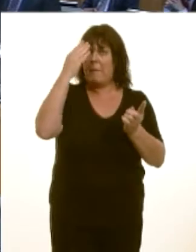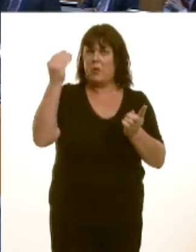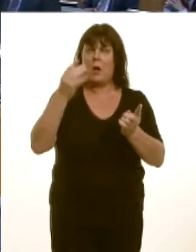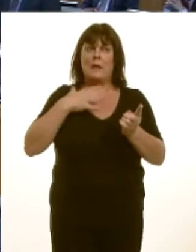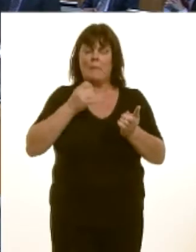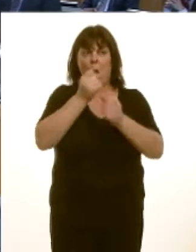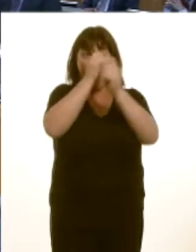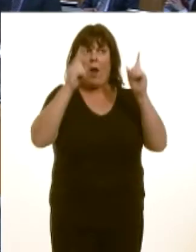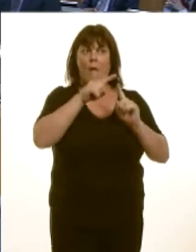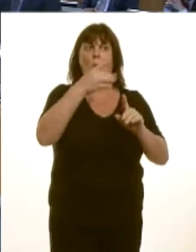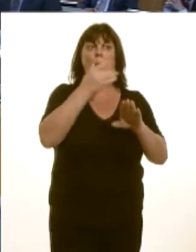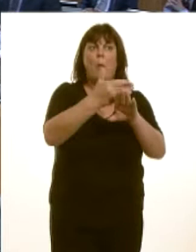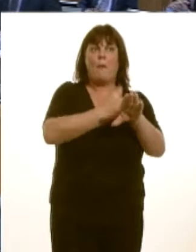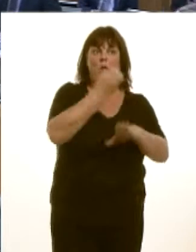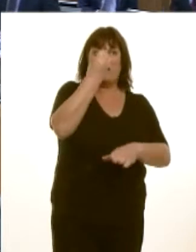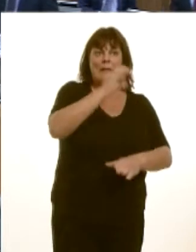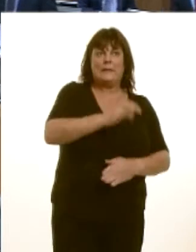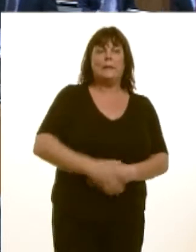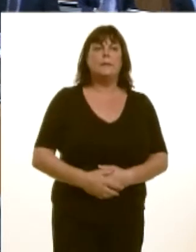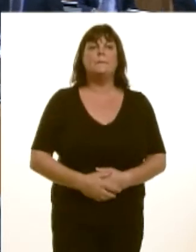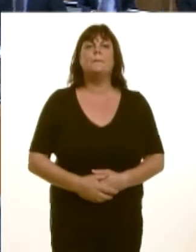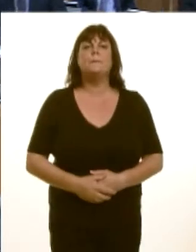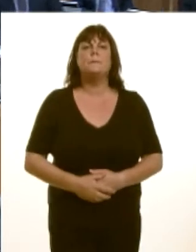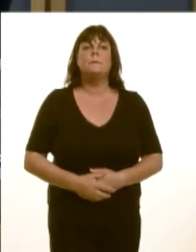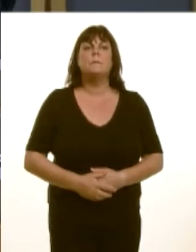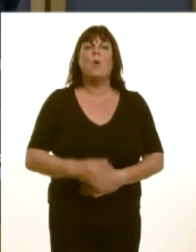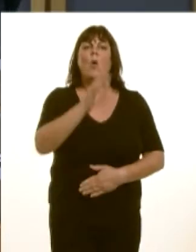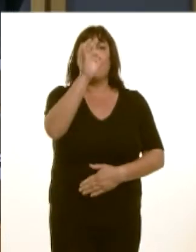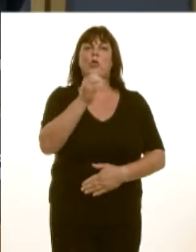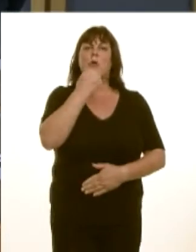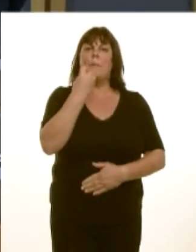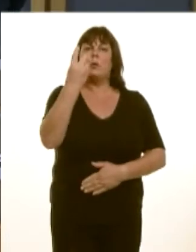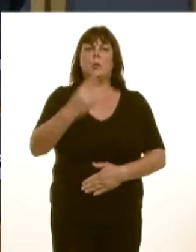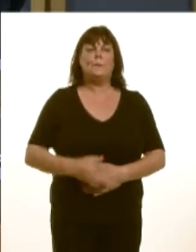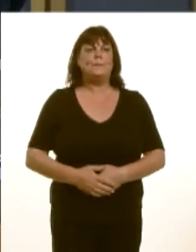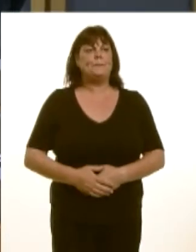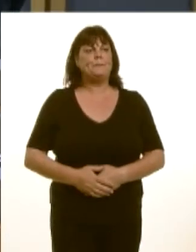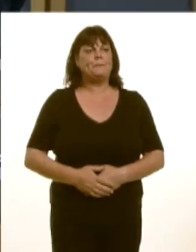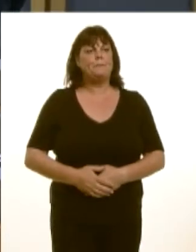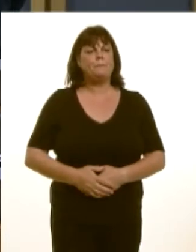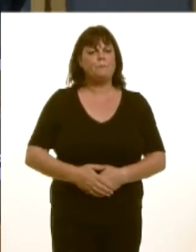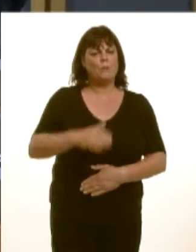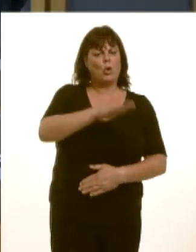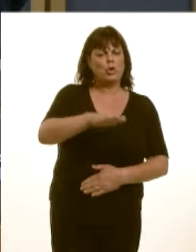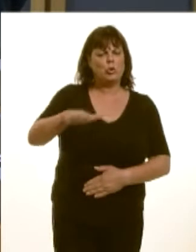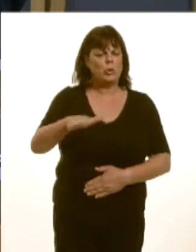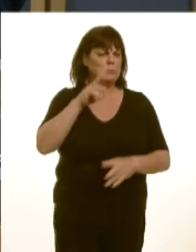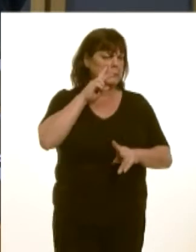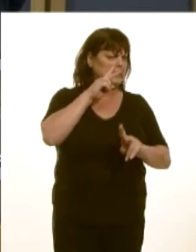Beth y mae Llywodraeth Cymru yn ei wneud i fynd i'r afael â masnacheiddio a rhywioli plentyndod?